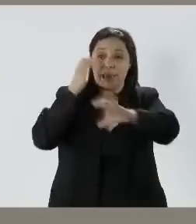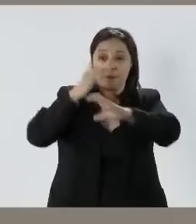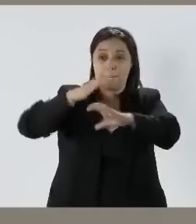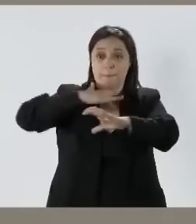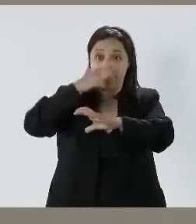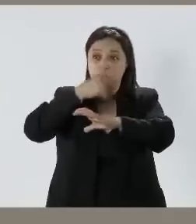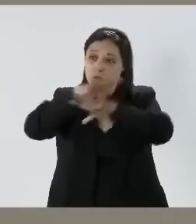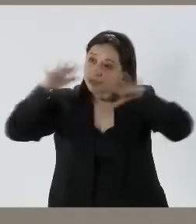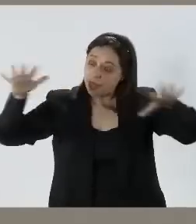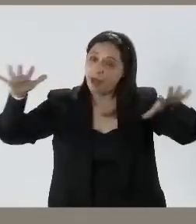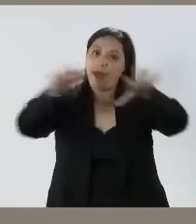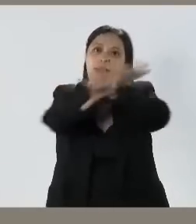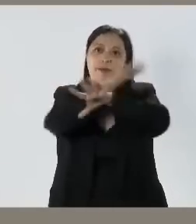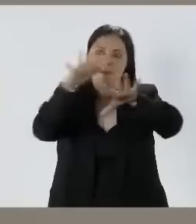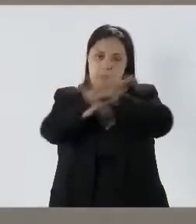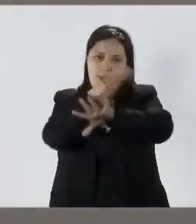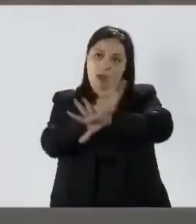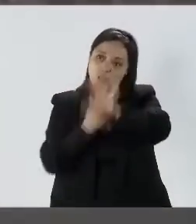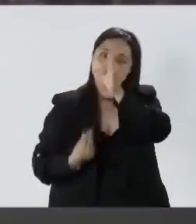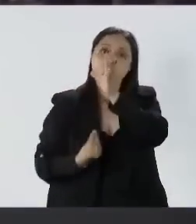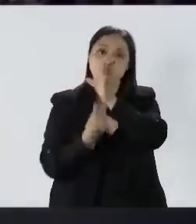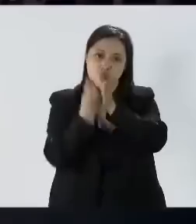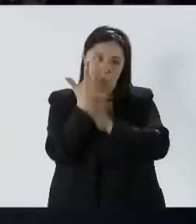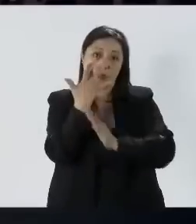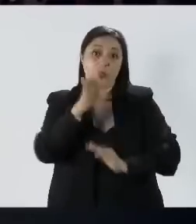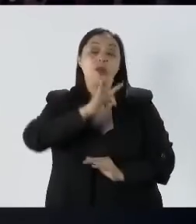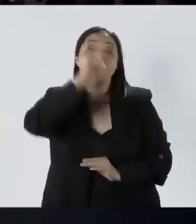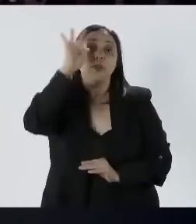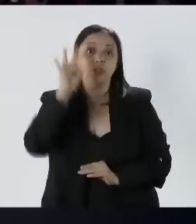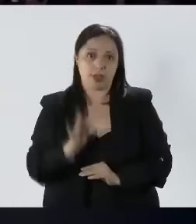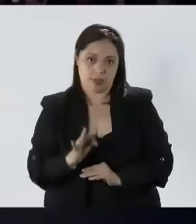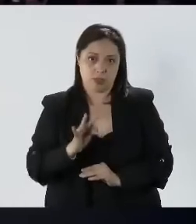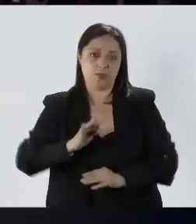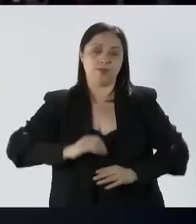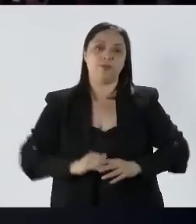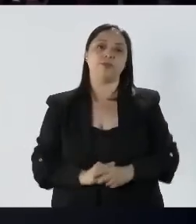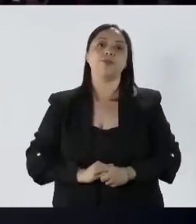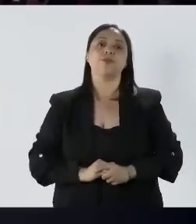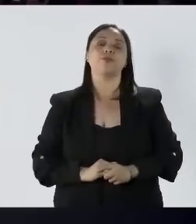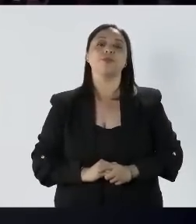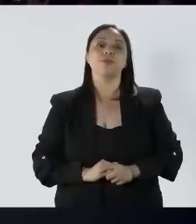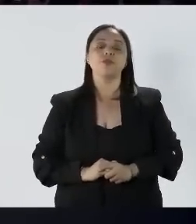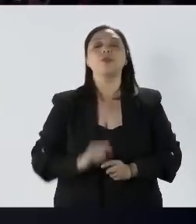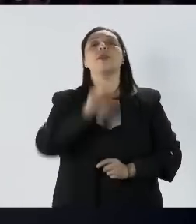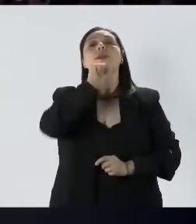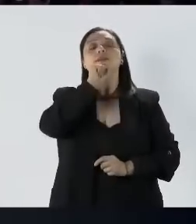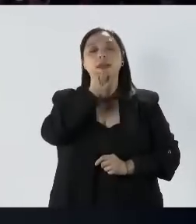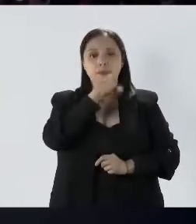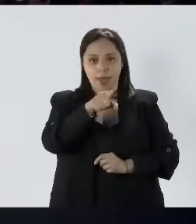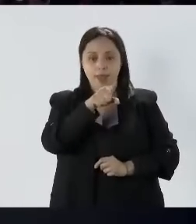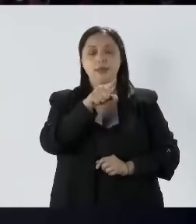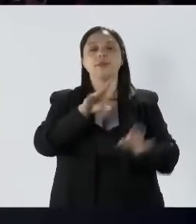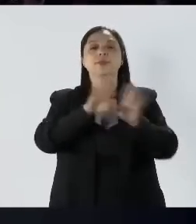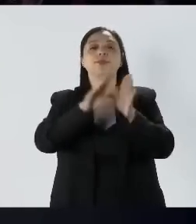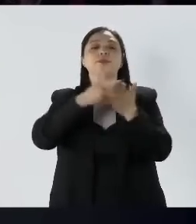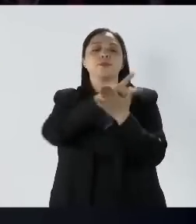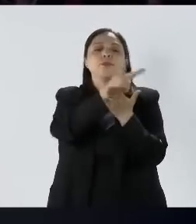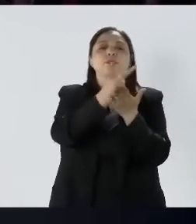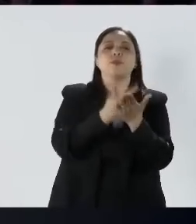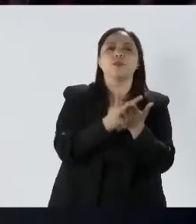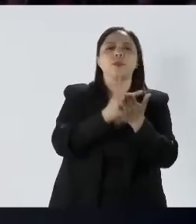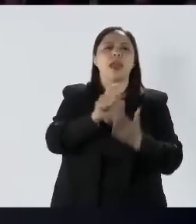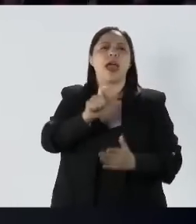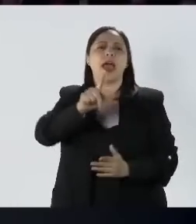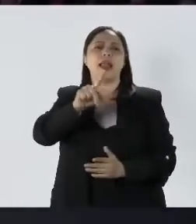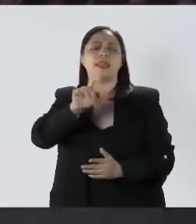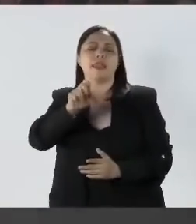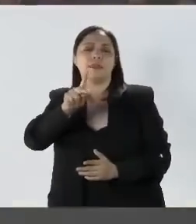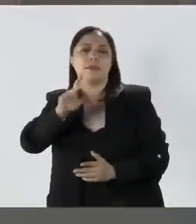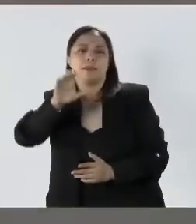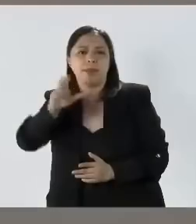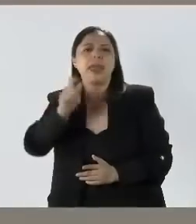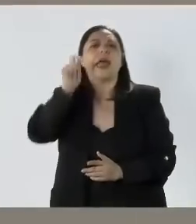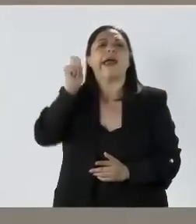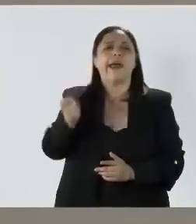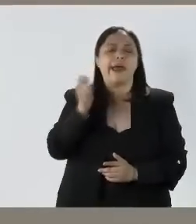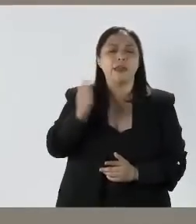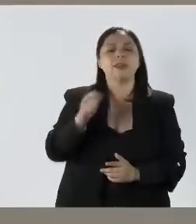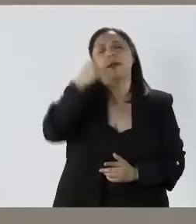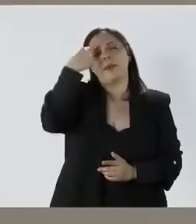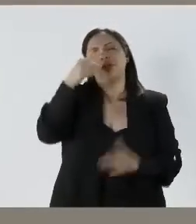recolección fortaleceremos el programa altep para garantizar servicios ambientales